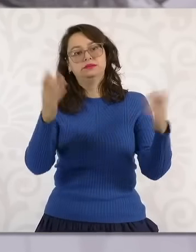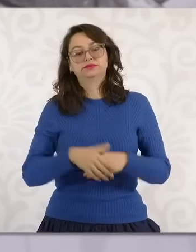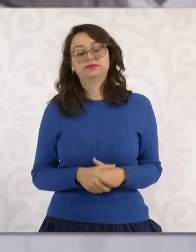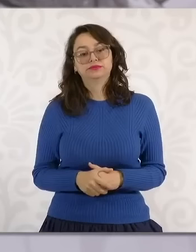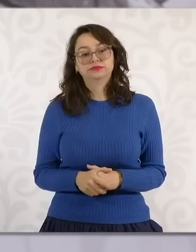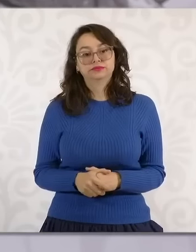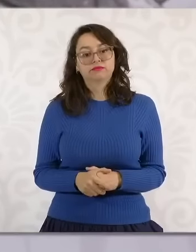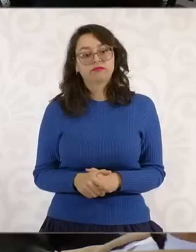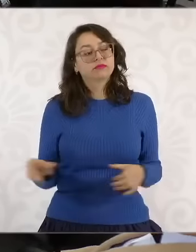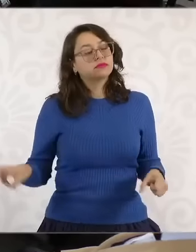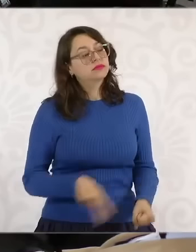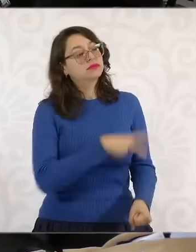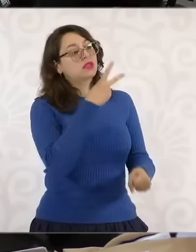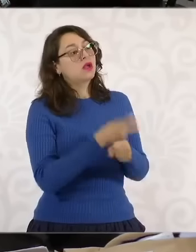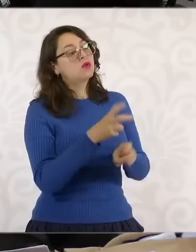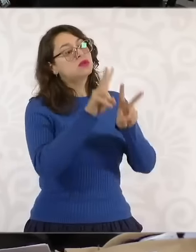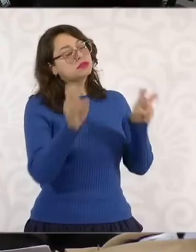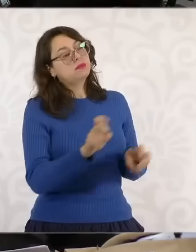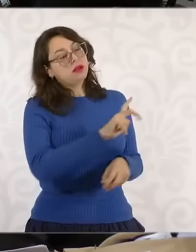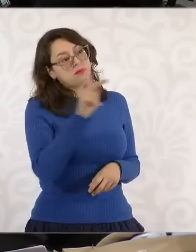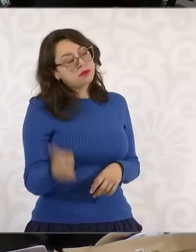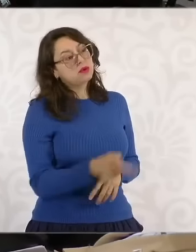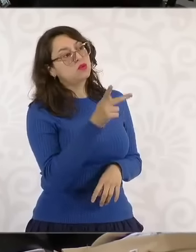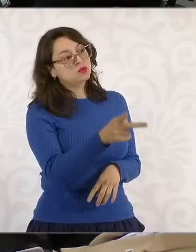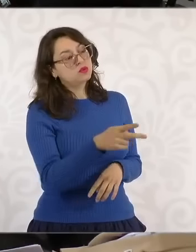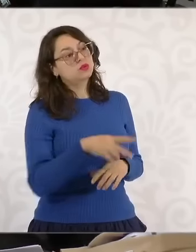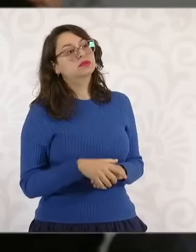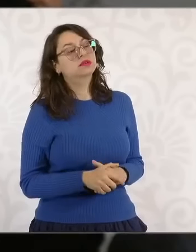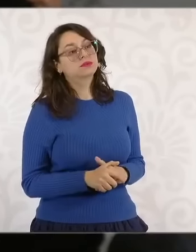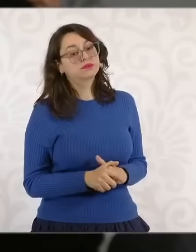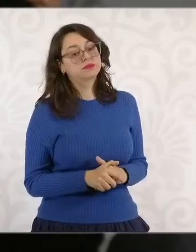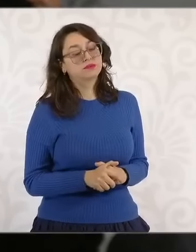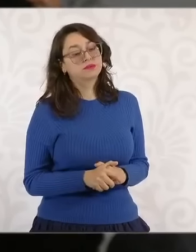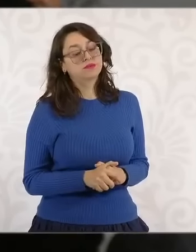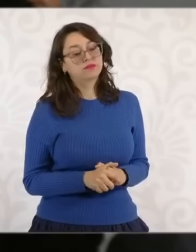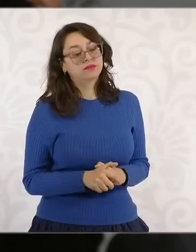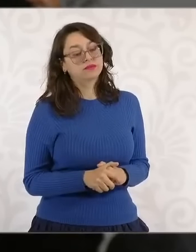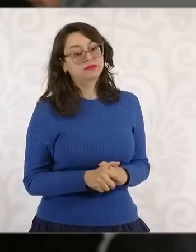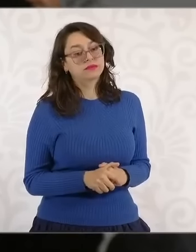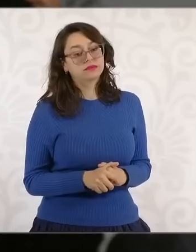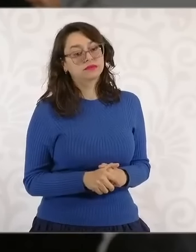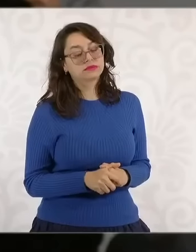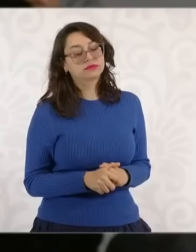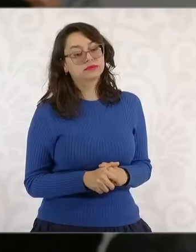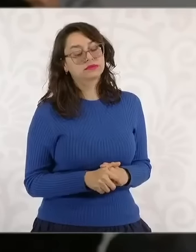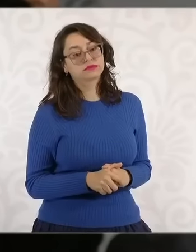Eh, segundo tema que quiero consultarle, doctora, eh, pues el este tema de los impuestos que se